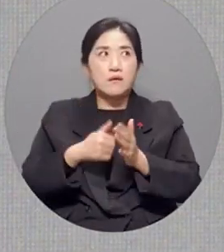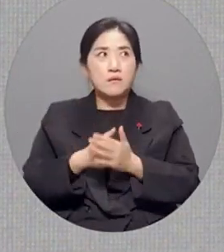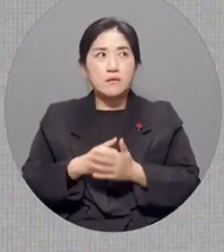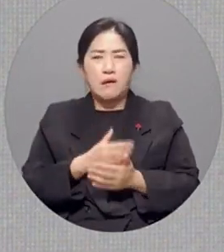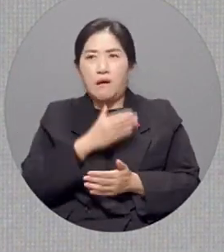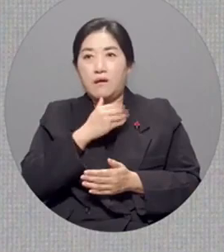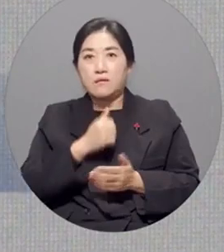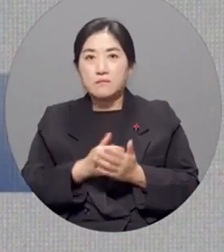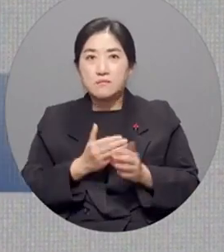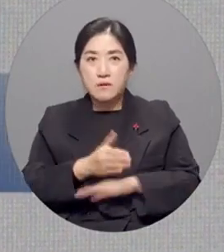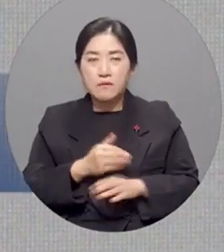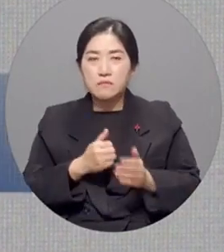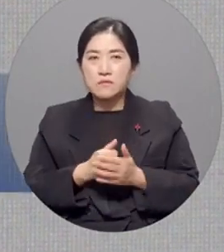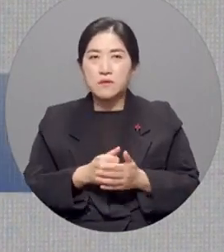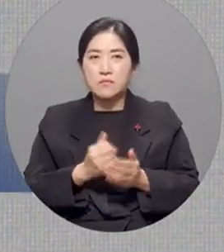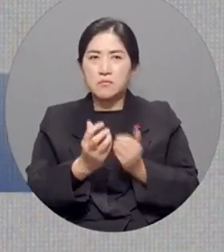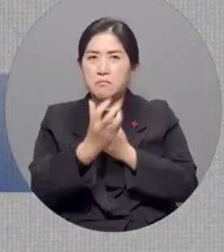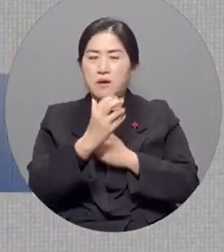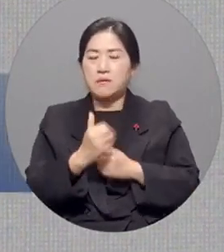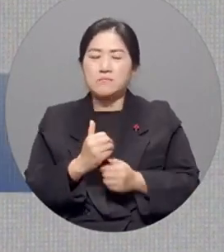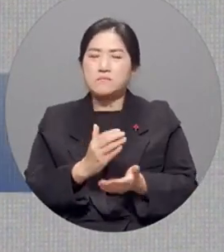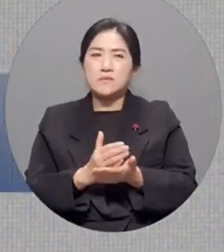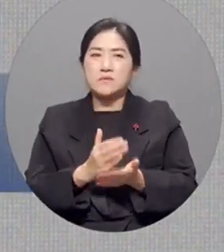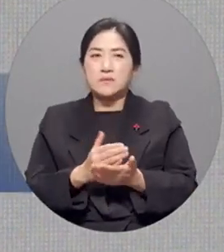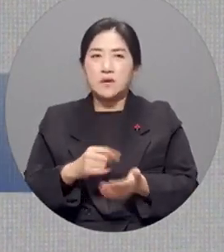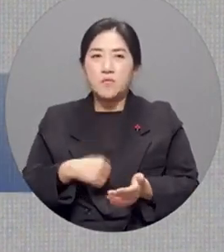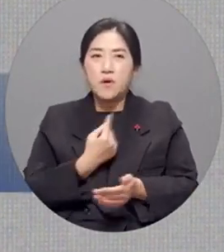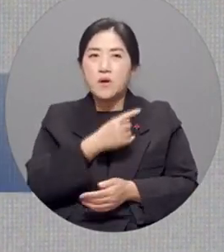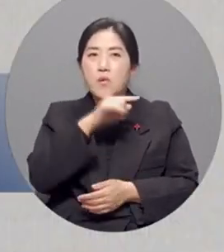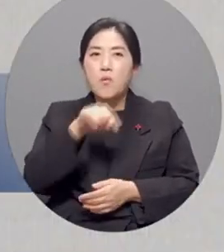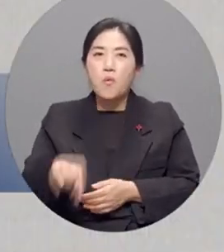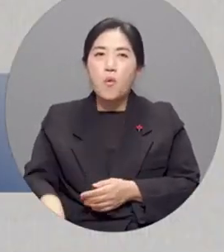2차 가해입니다.